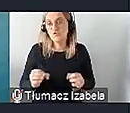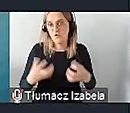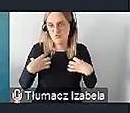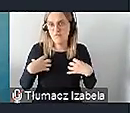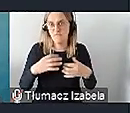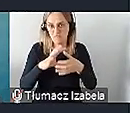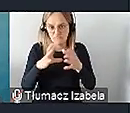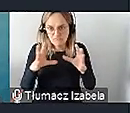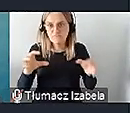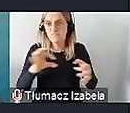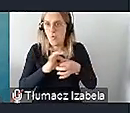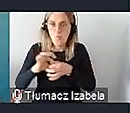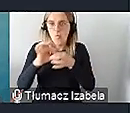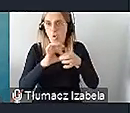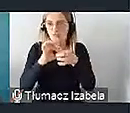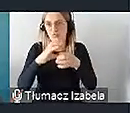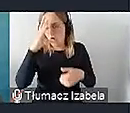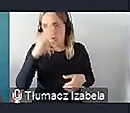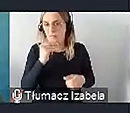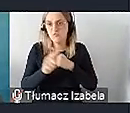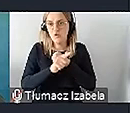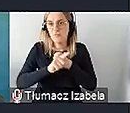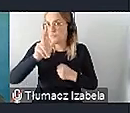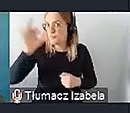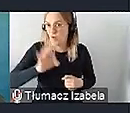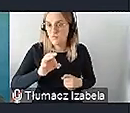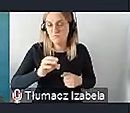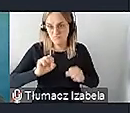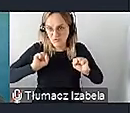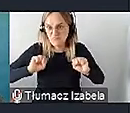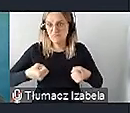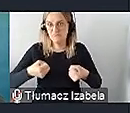75% naszego mózgu jest zaangażowane w to, żeby obraz przetwarzać.